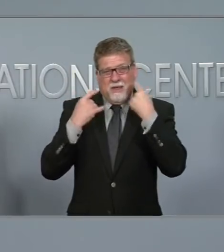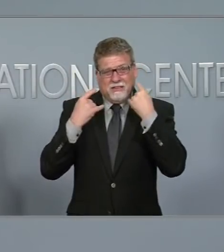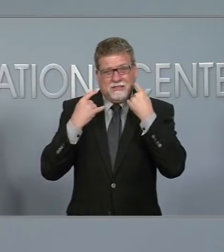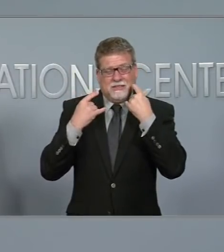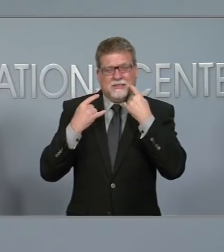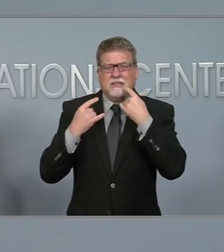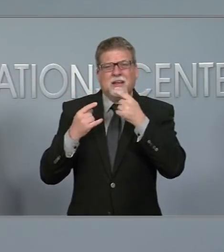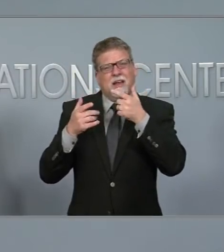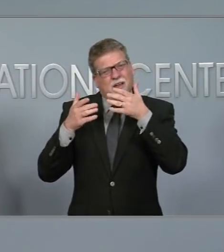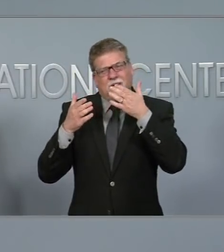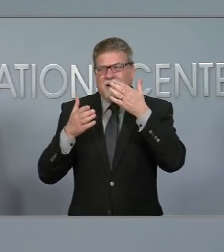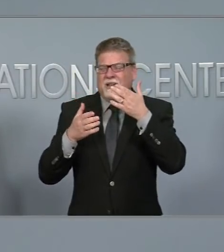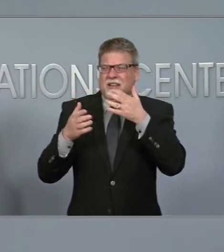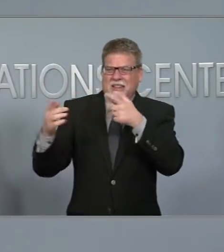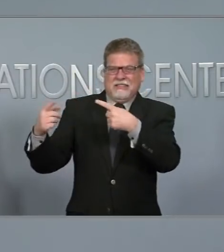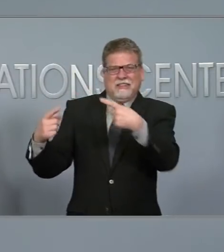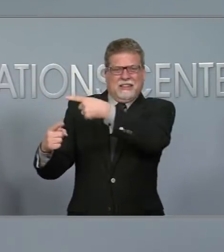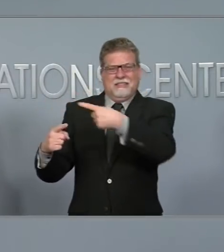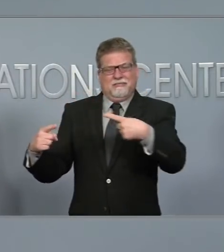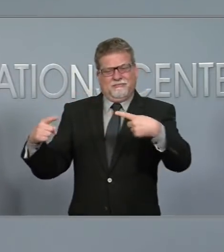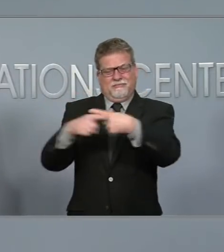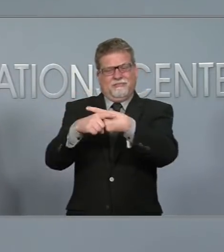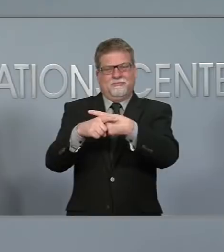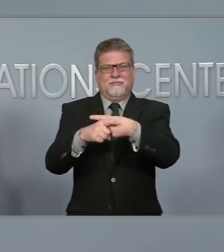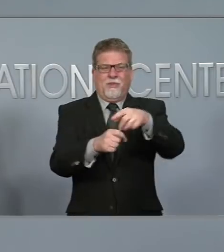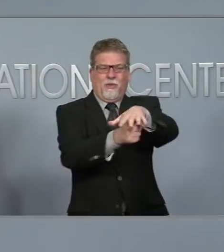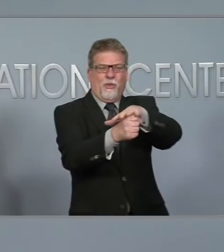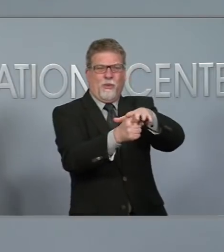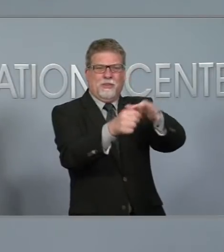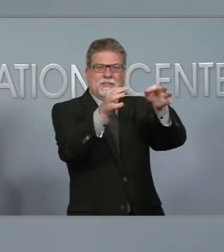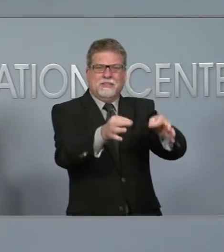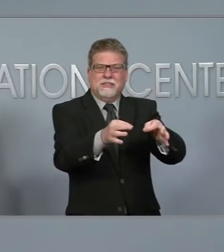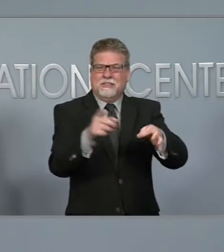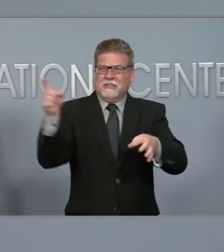de esto, tengo inquietudes y dije que no es no es